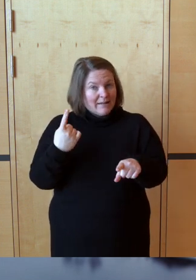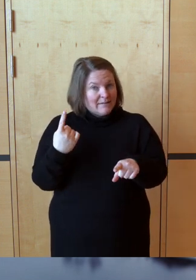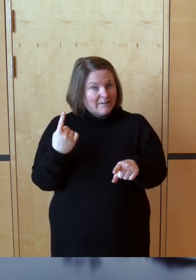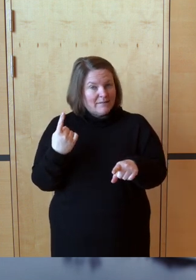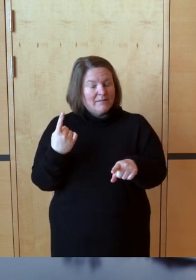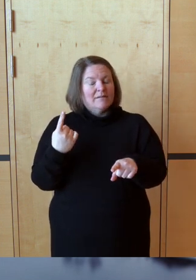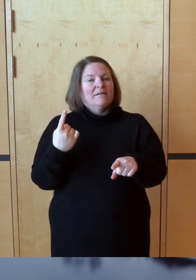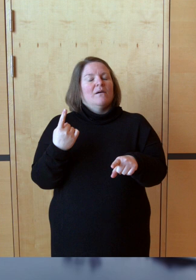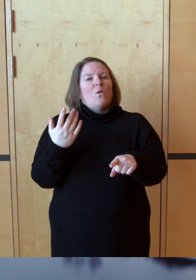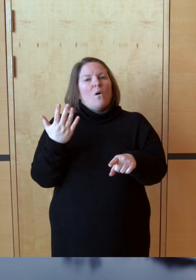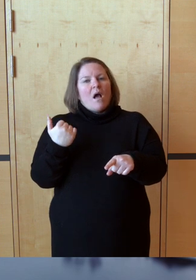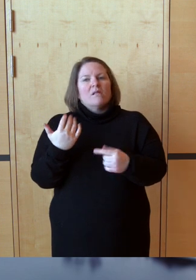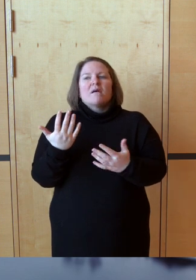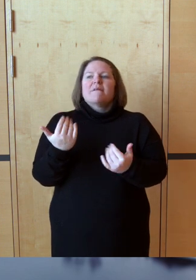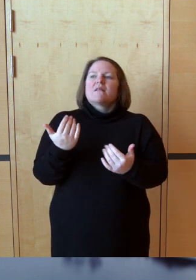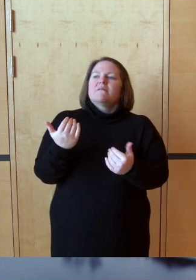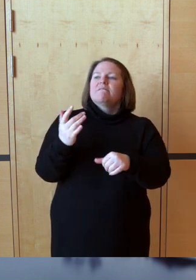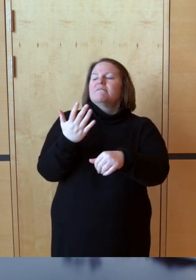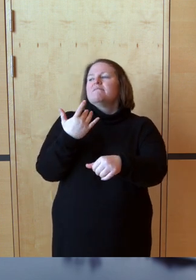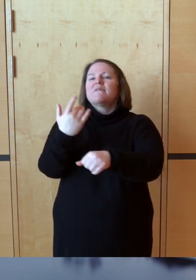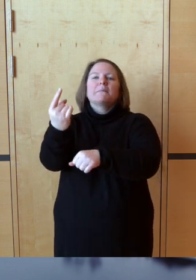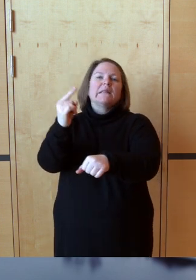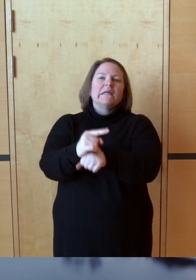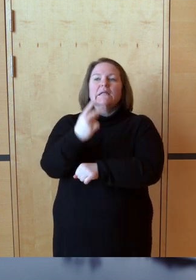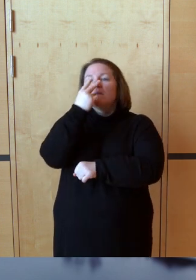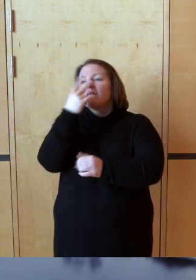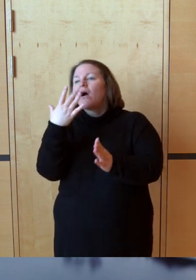Om man kan vänta in Framtiden och ser hur samhällsutveckling,